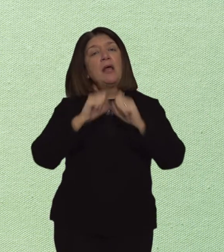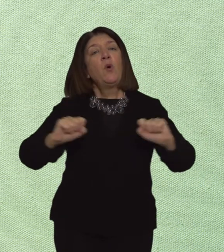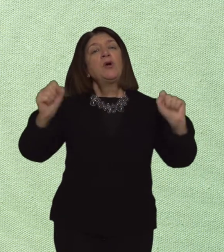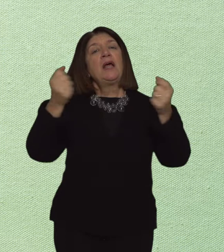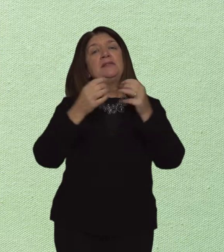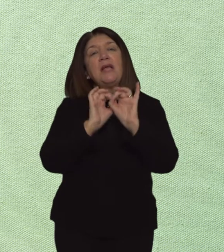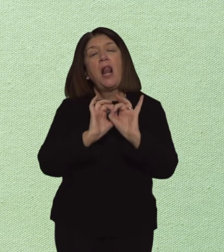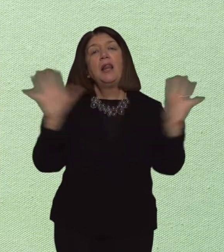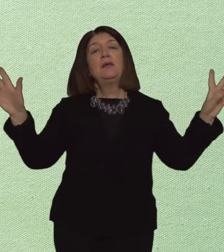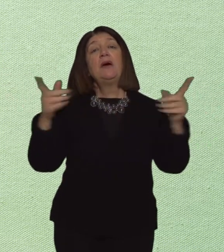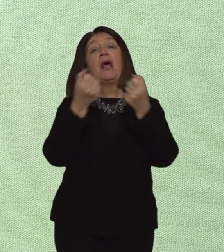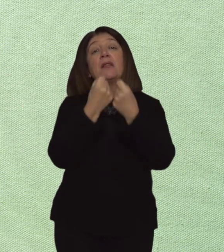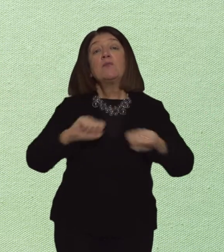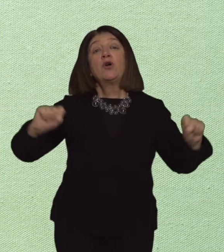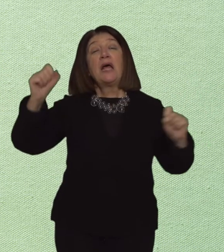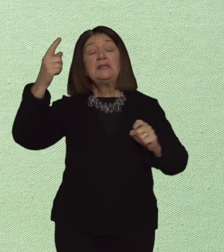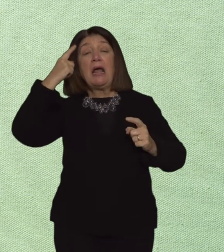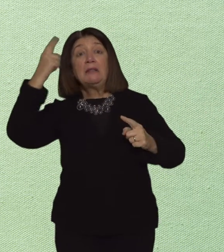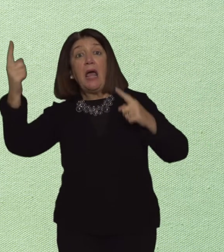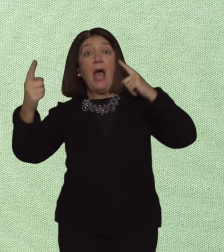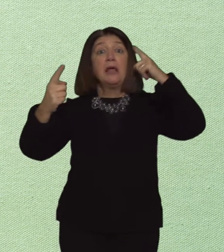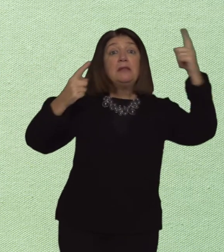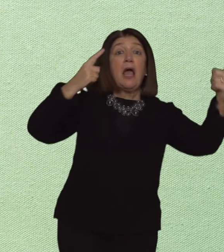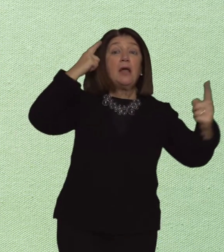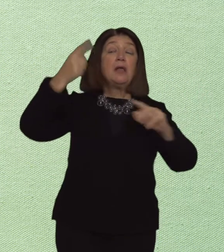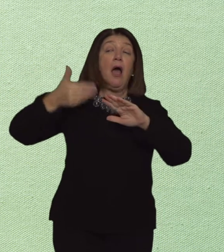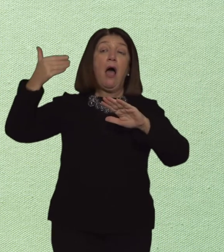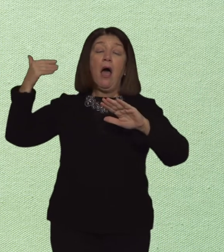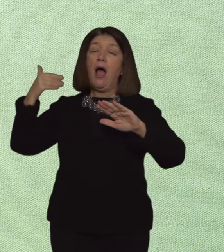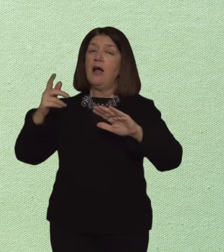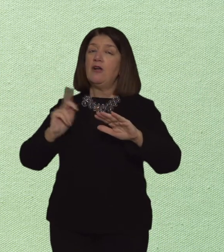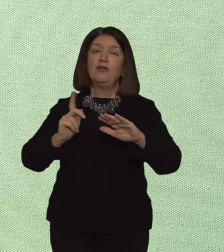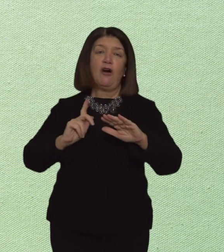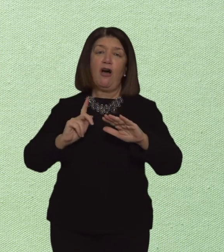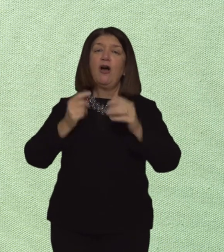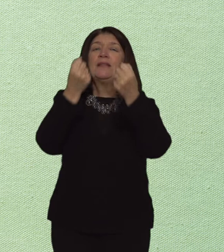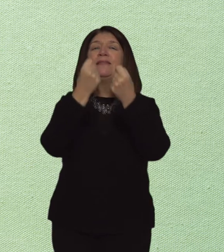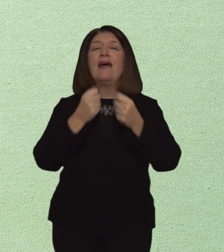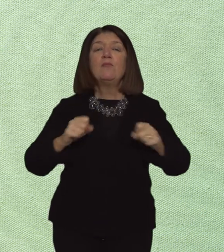della democrazia è proprio quella di non essere ideologia ma sapersi costantemente mettere in gioco.